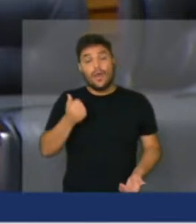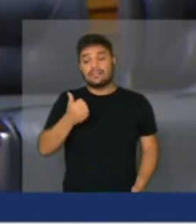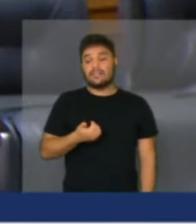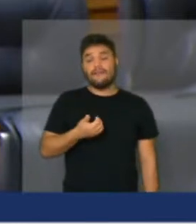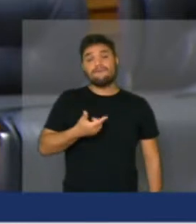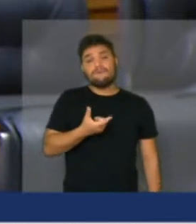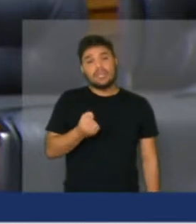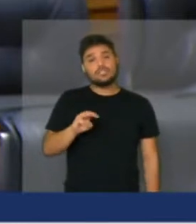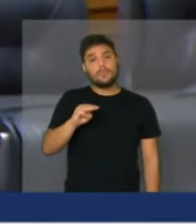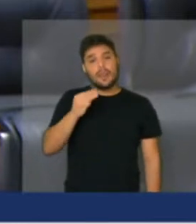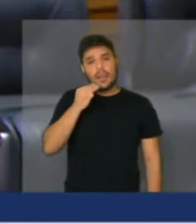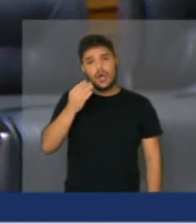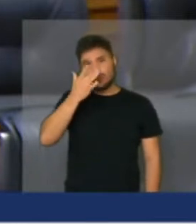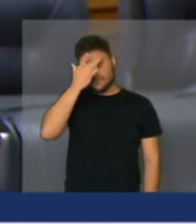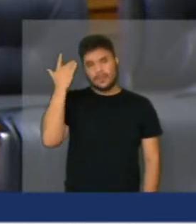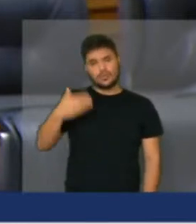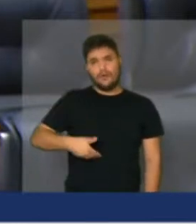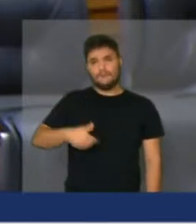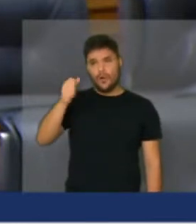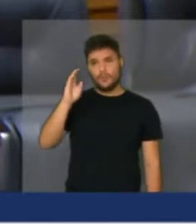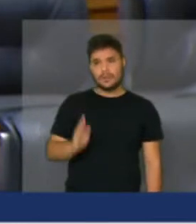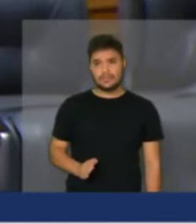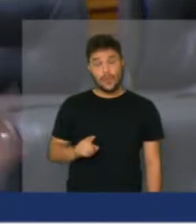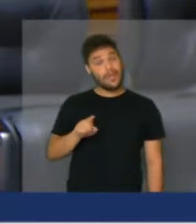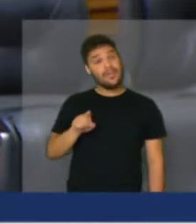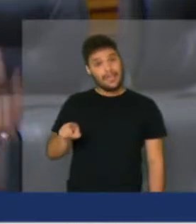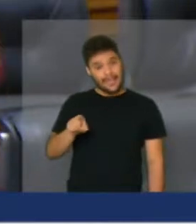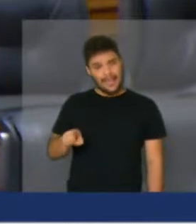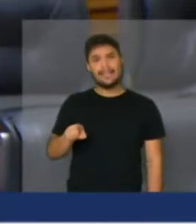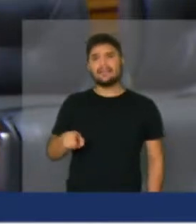DE FAMINTOS NO BRASIL. ENTÃO ELE DEVERIA SER CONVOCADO NESSA CASA PARA NO MÍNIMO EXPLICAR O INEXPLICÁVEL PARA